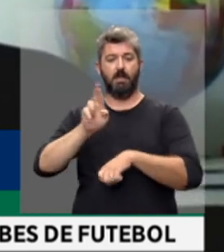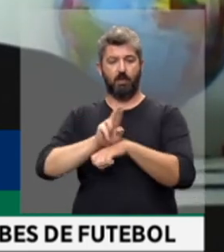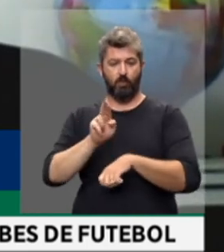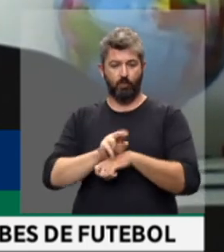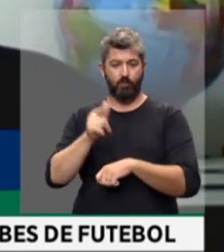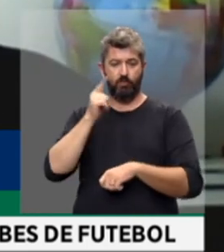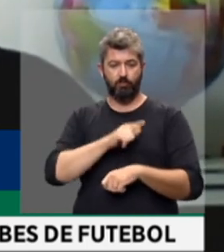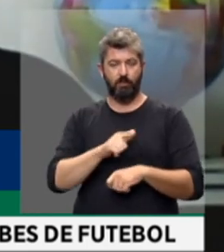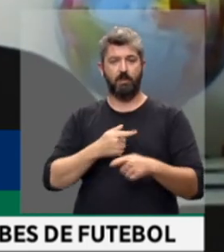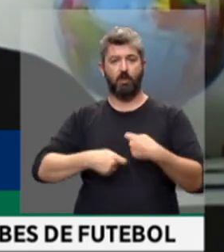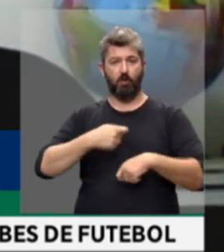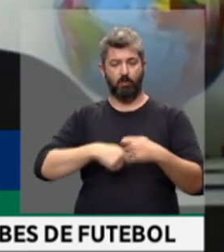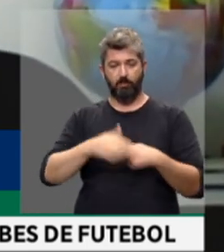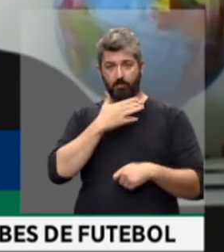PORQUE O RUIM É TU TER UM ESTÍMULO PÚBLICO, QUE É